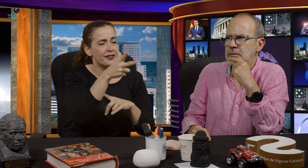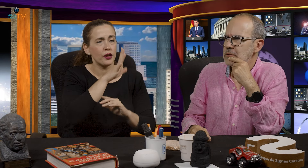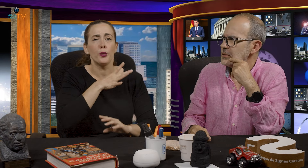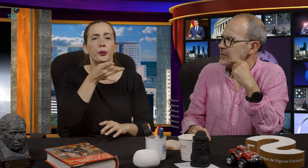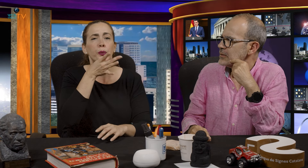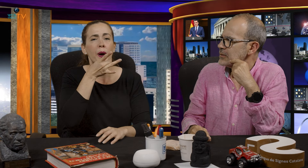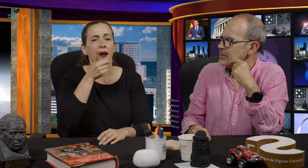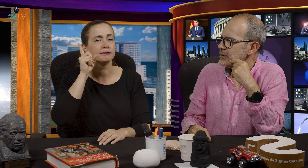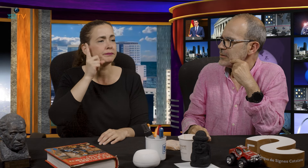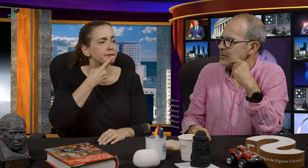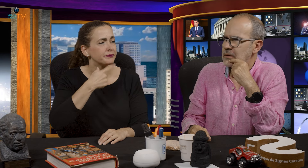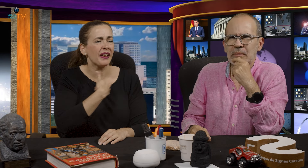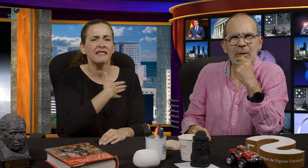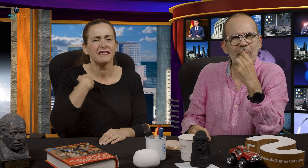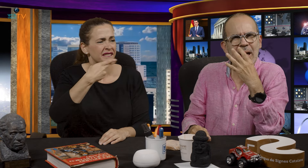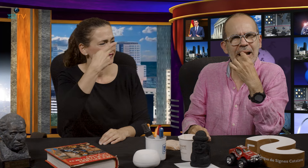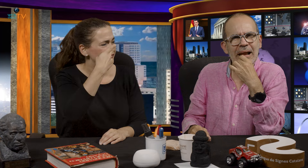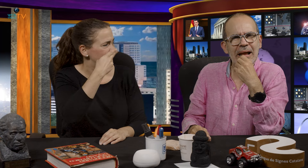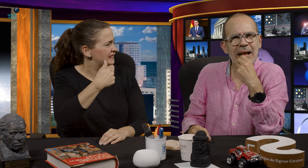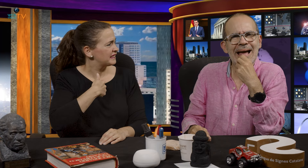Un video de un bar de sordos, me interesa especialmente,